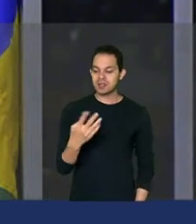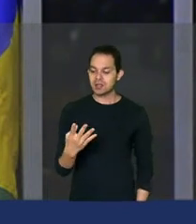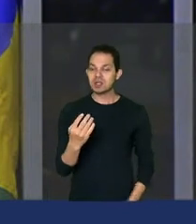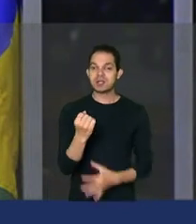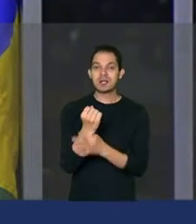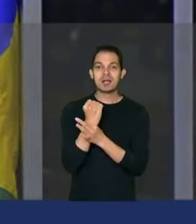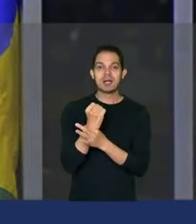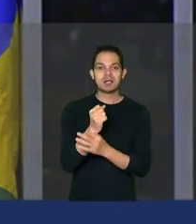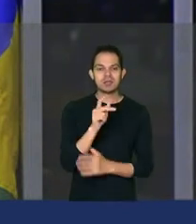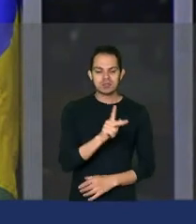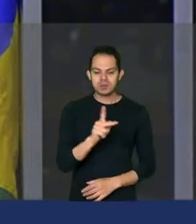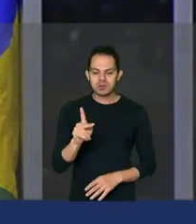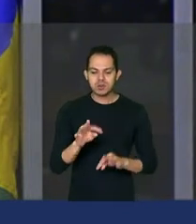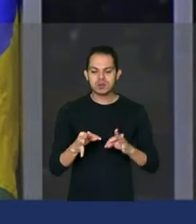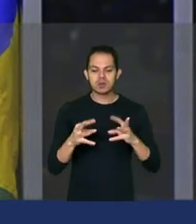CONSTITUCIONAL 114 É UMA EMENDA QUE GARANTE AO